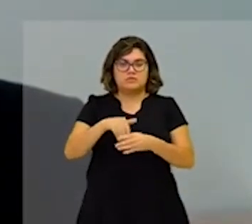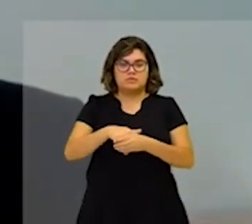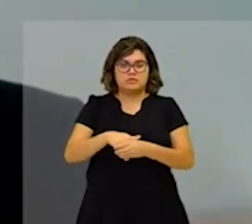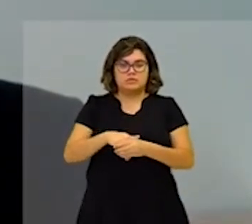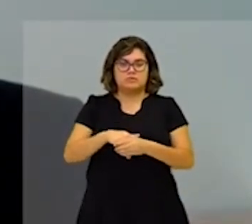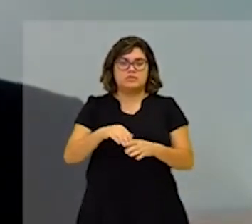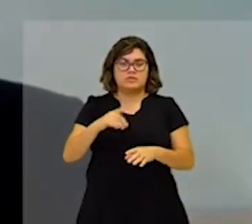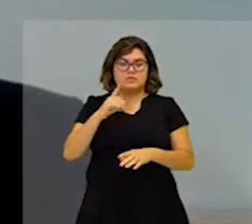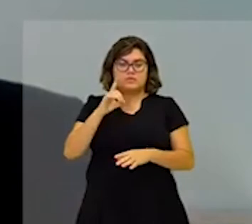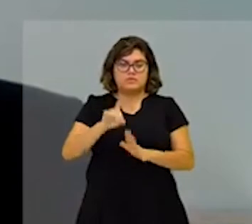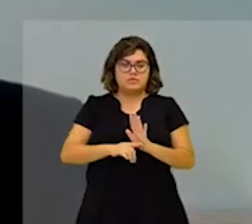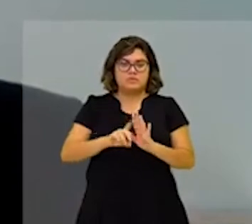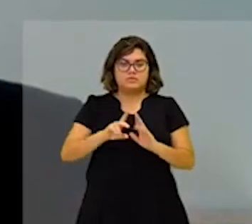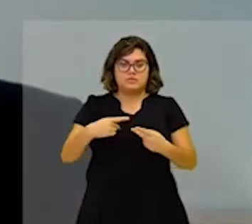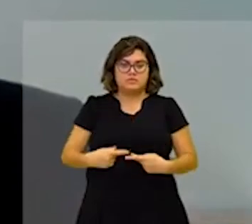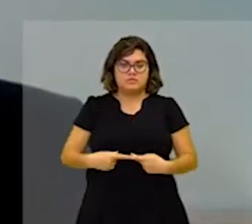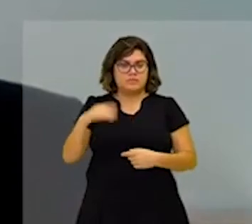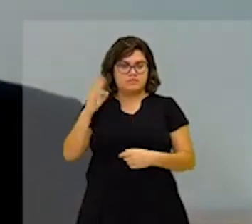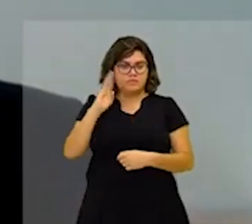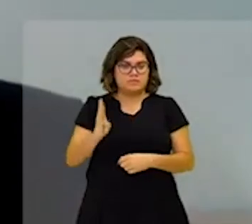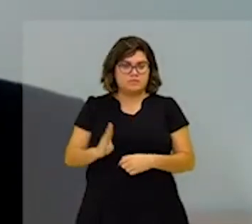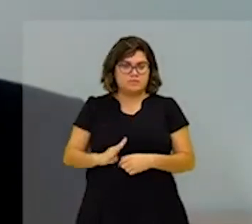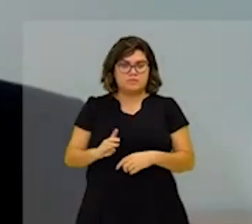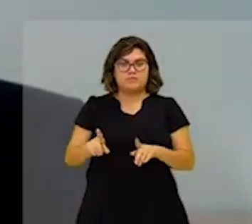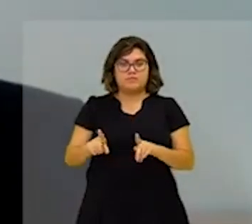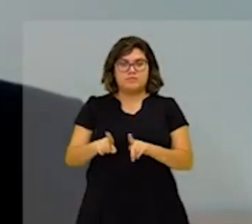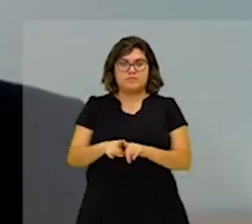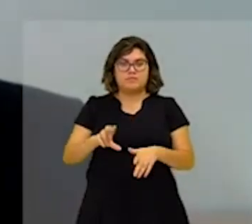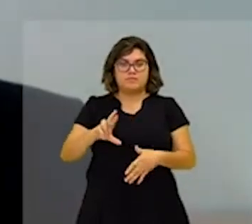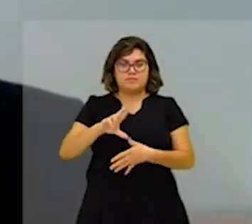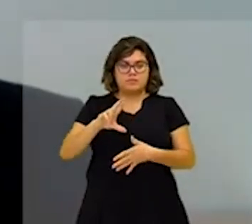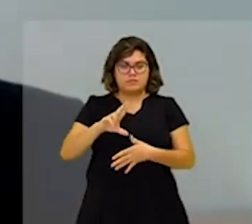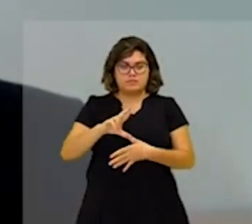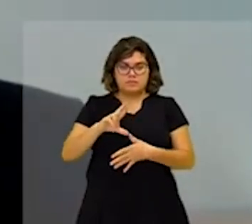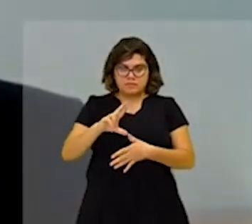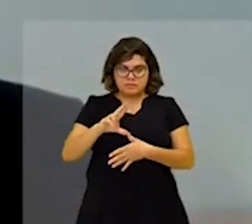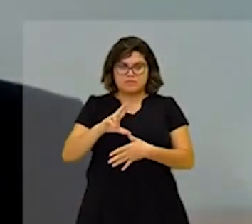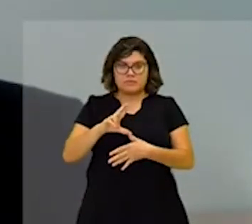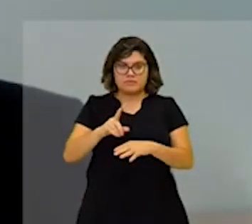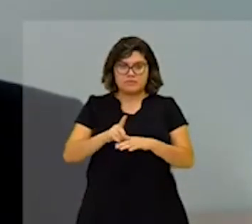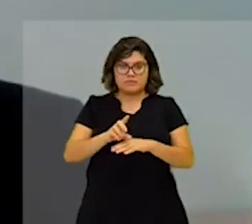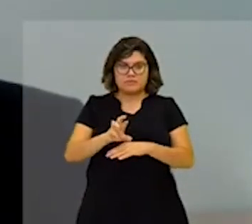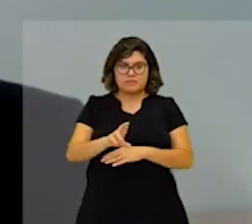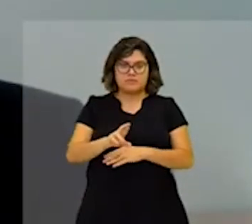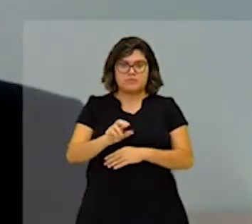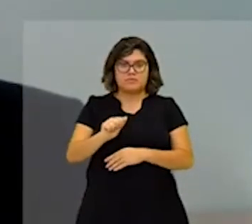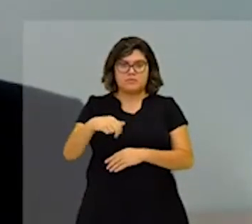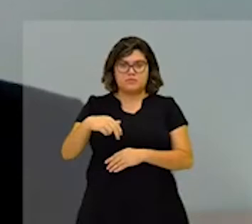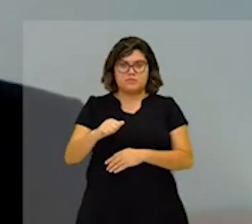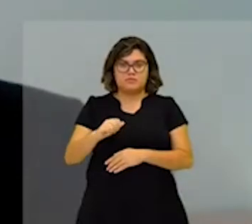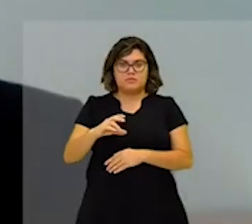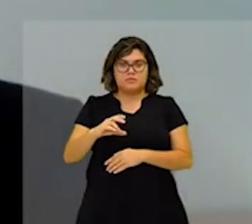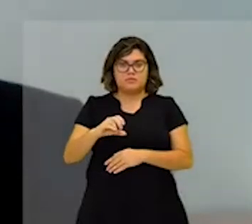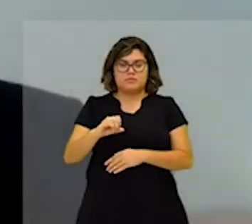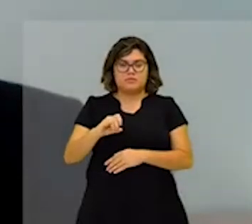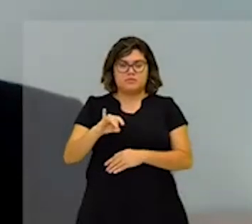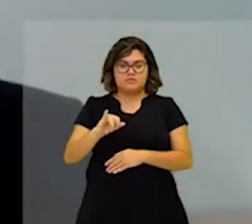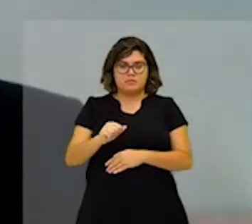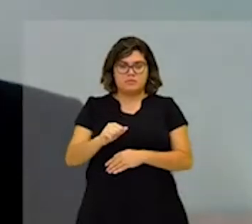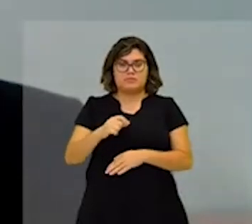doutora Ana Cláudia Santana exerce a funçao de moradora desta mesa pela Associação Nacional de